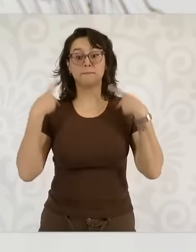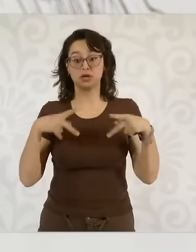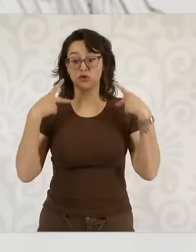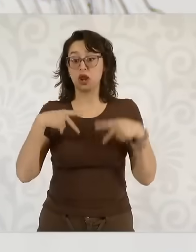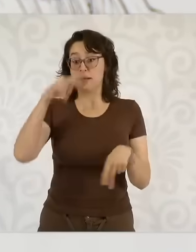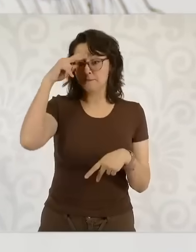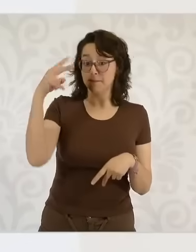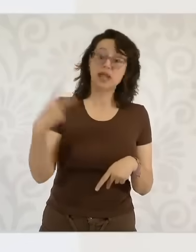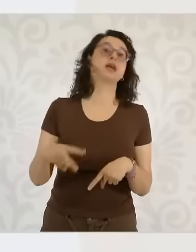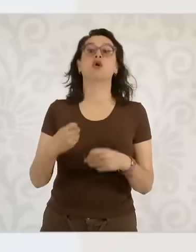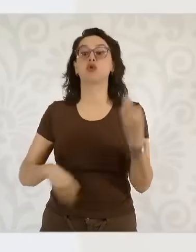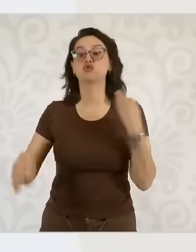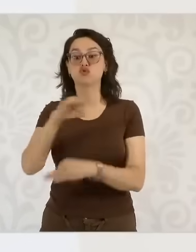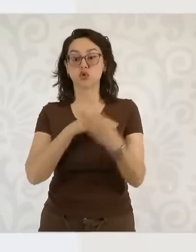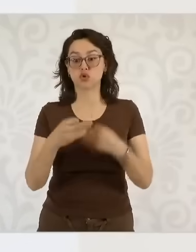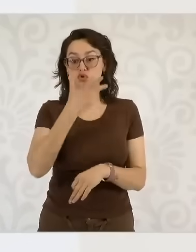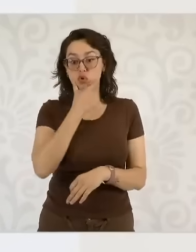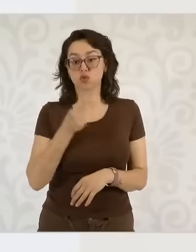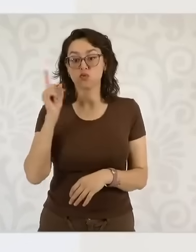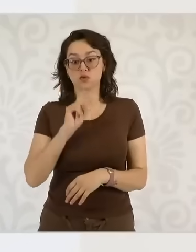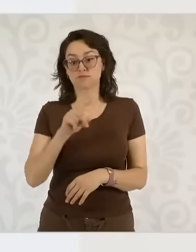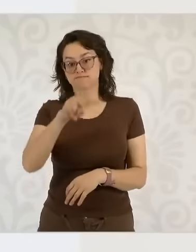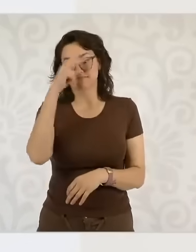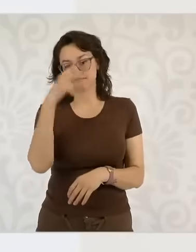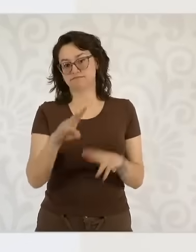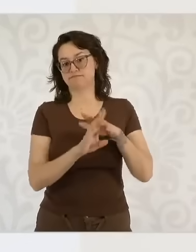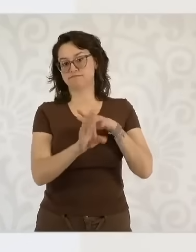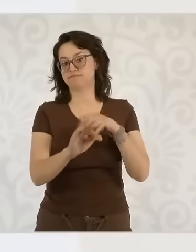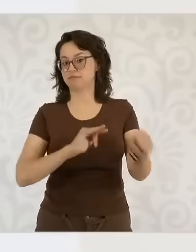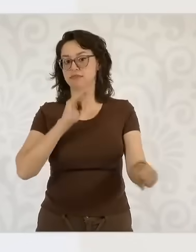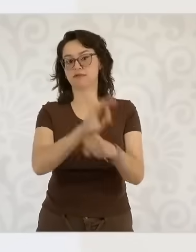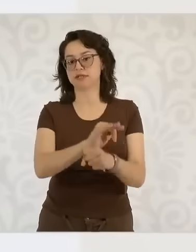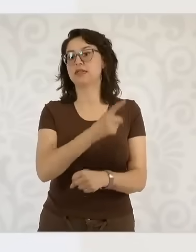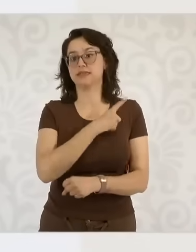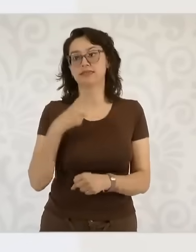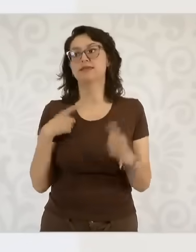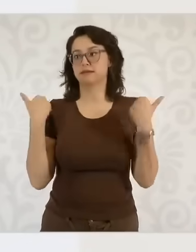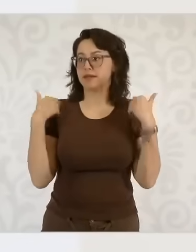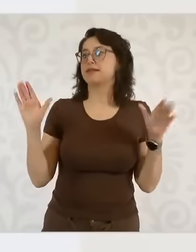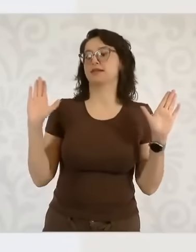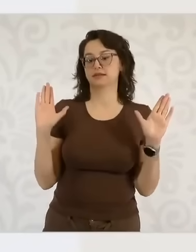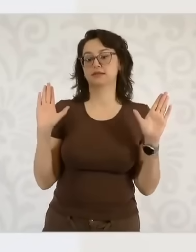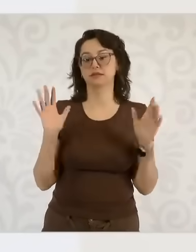mexicanos y mexicanas es de la defensa de nuestros conacionales allá que están viviendo una situación